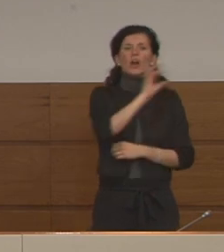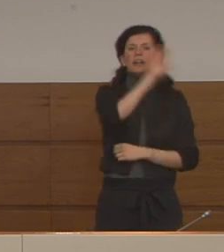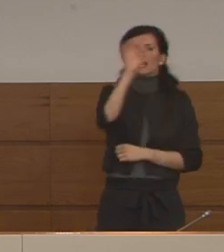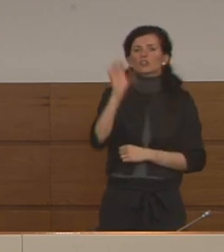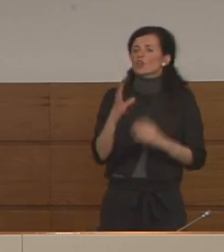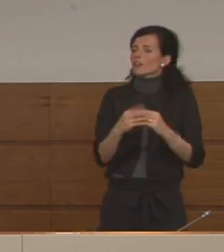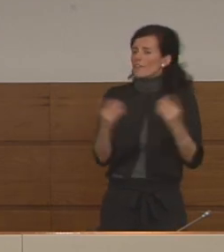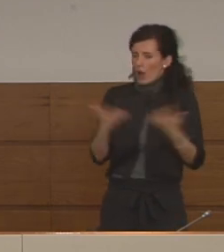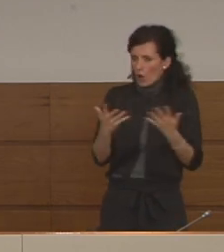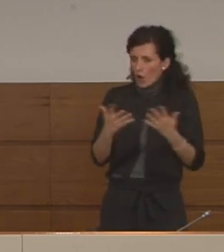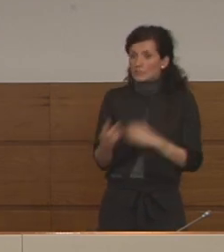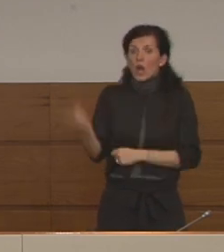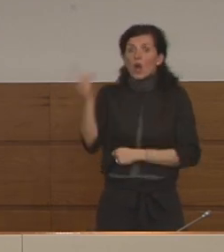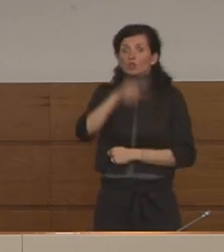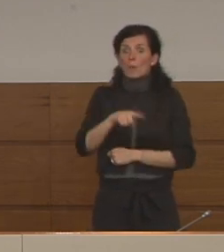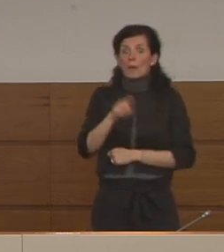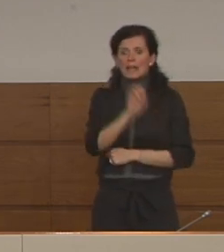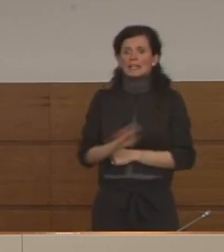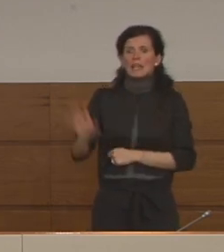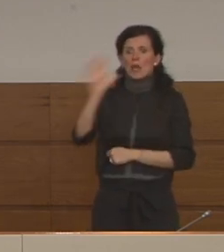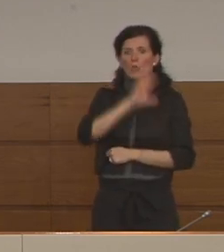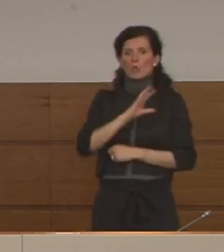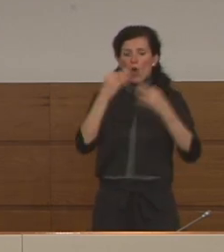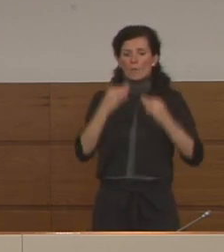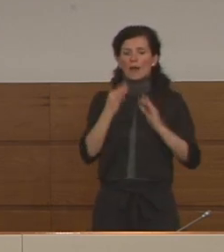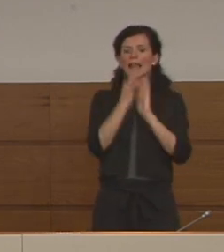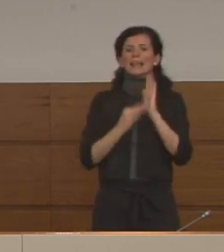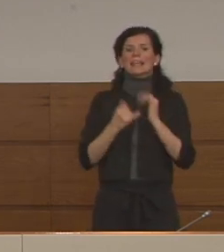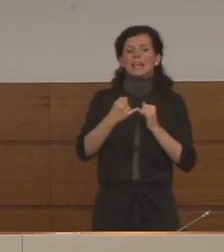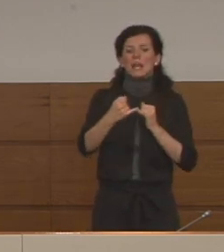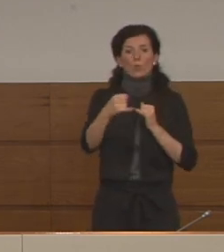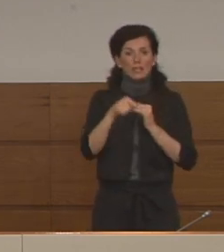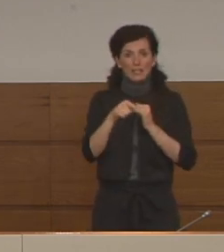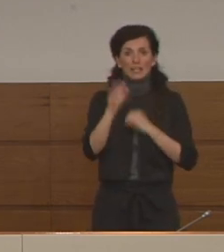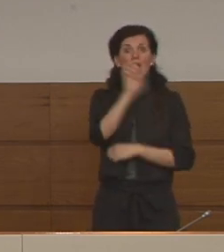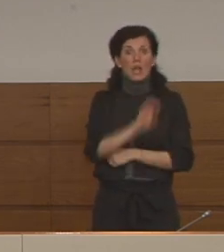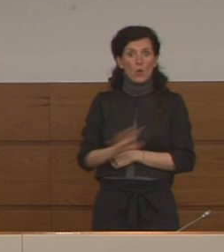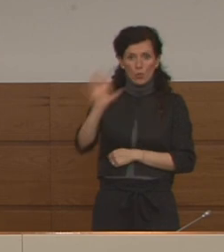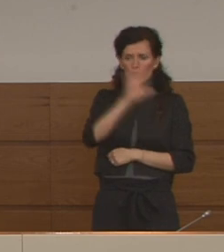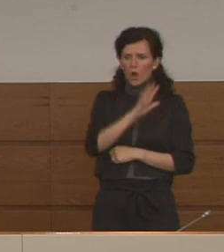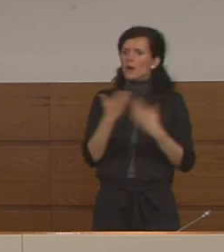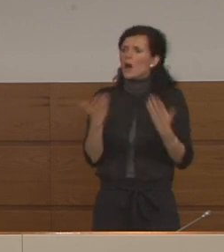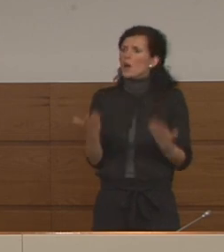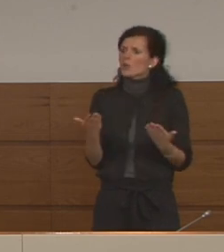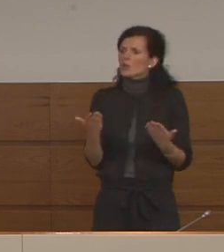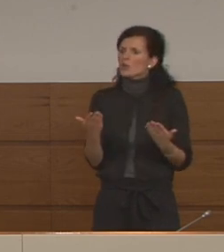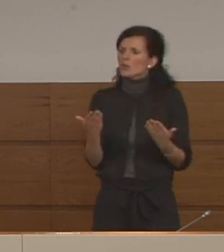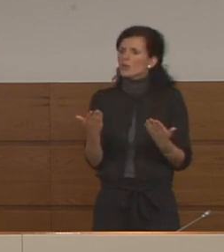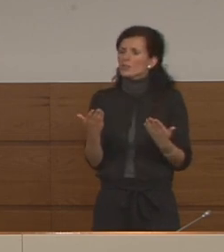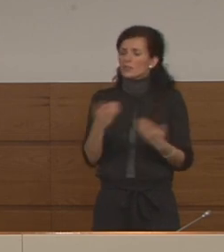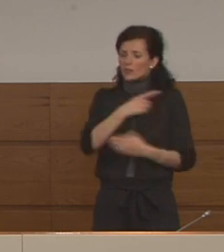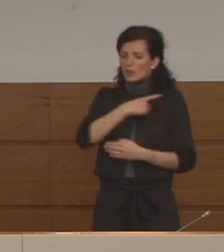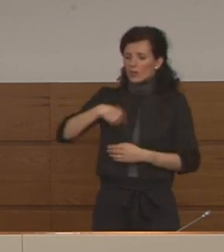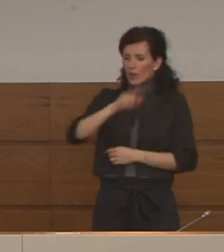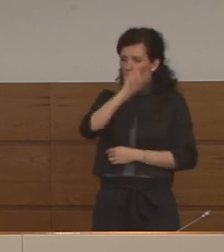Domani l'Europa darà linee guida per l'Europa, quindi fino a che punto peseranno per le nostre linee guida? Questo.